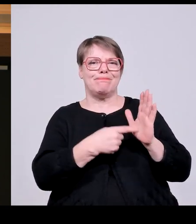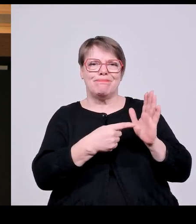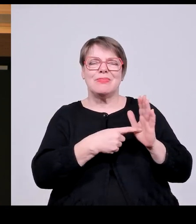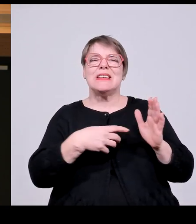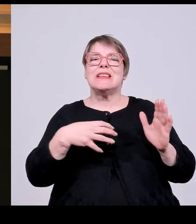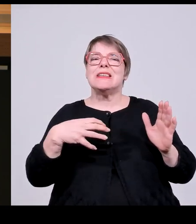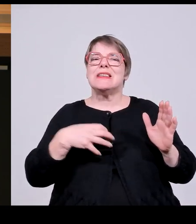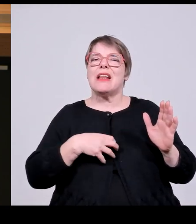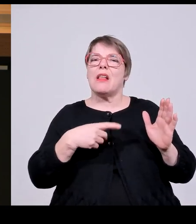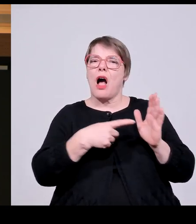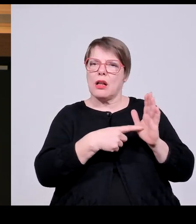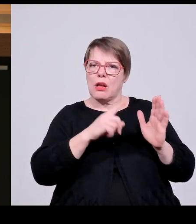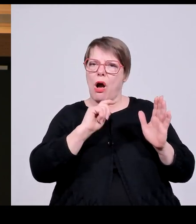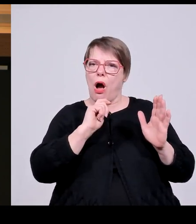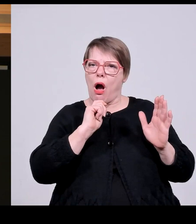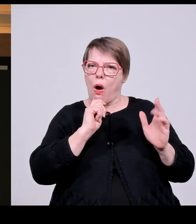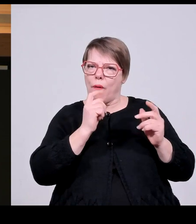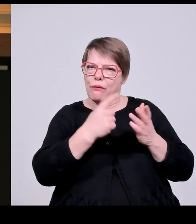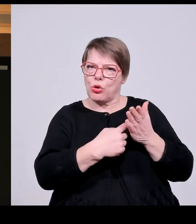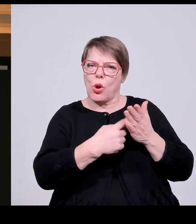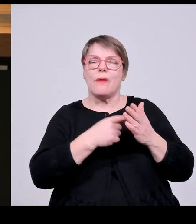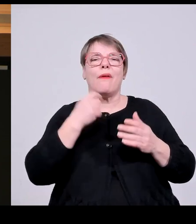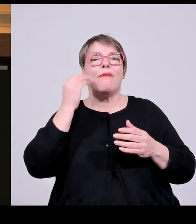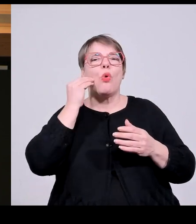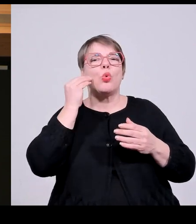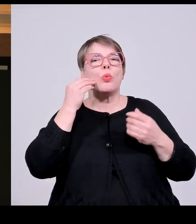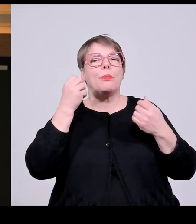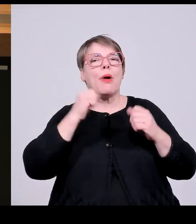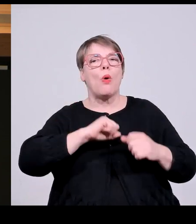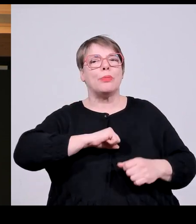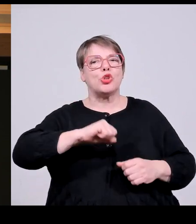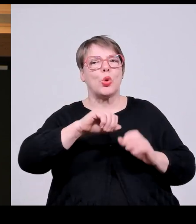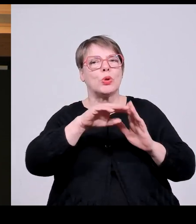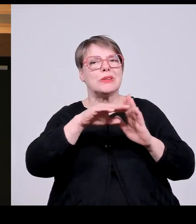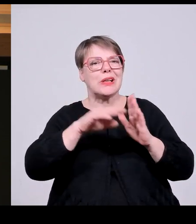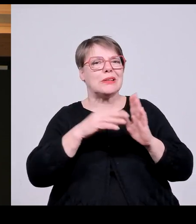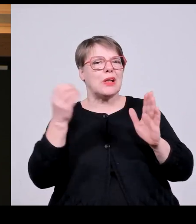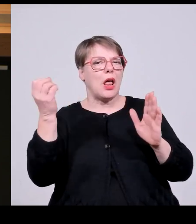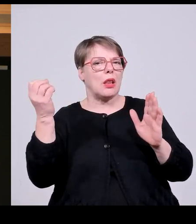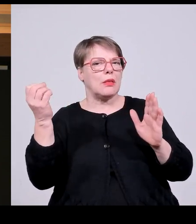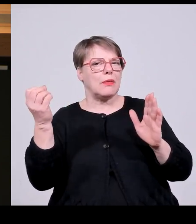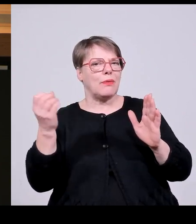oder auch gerne mal zehn Jahre lang andauern. Wenn der Senat und die Bezirke vernünftig, zügig, sachgerecht